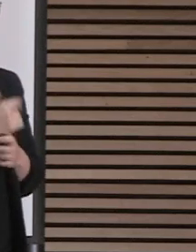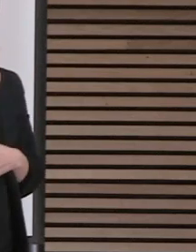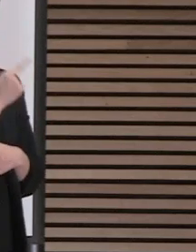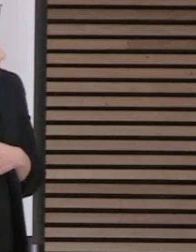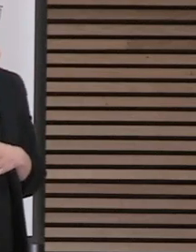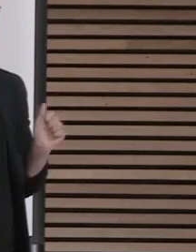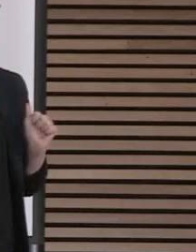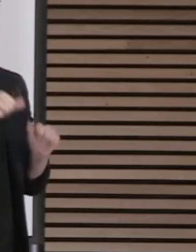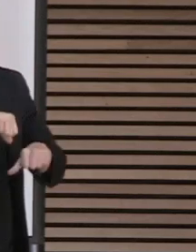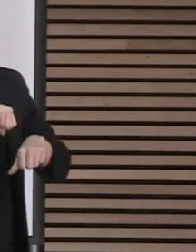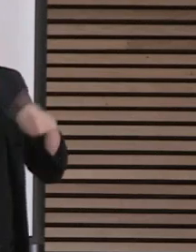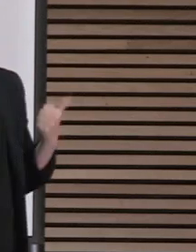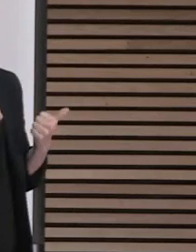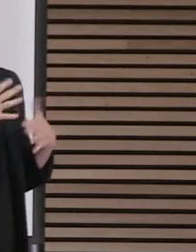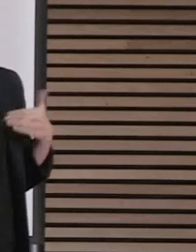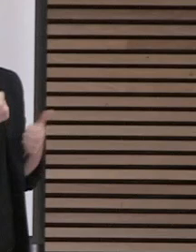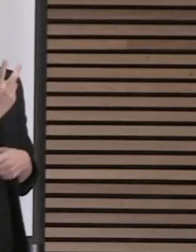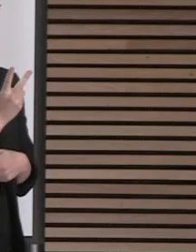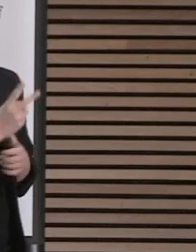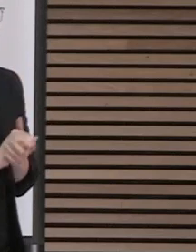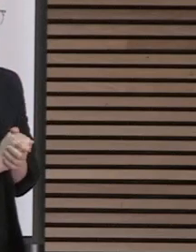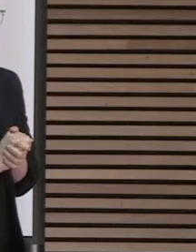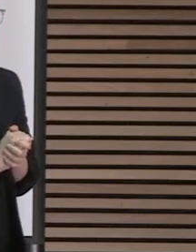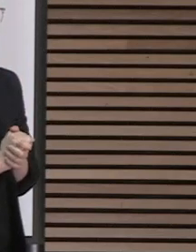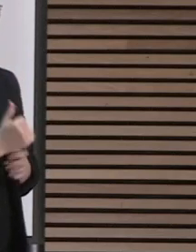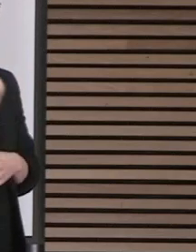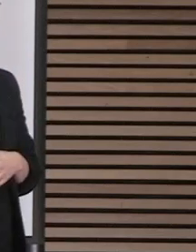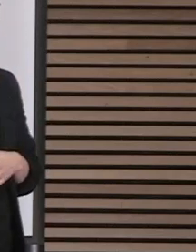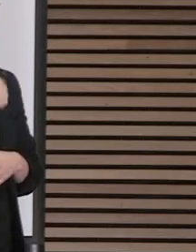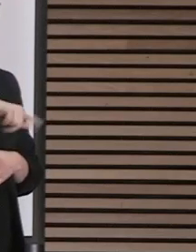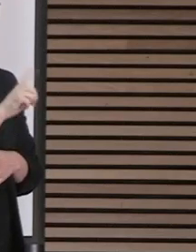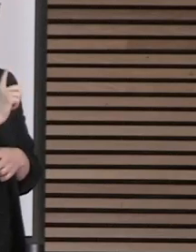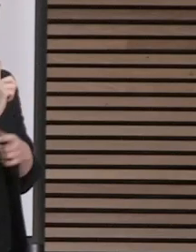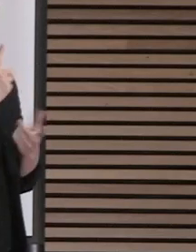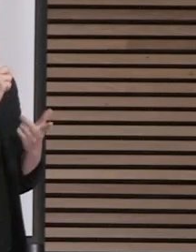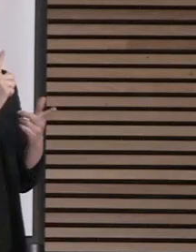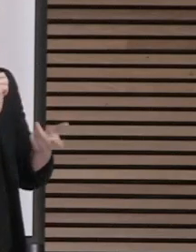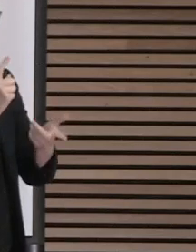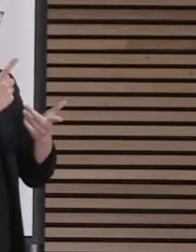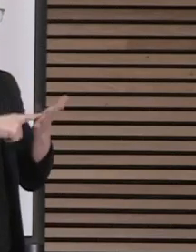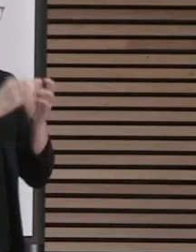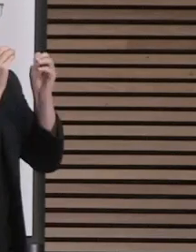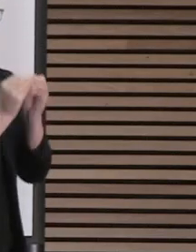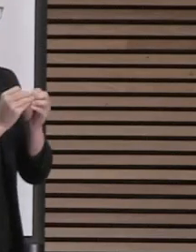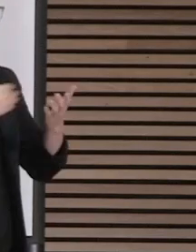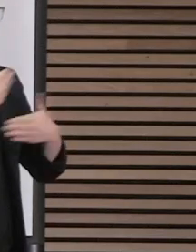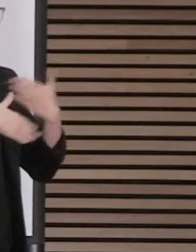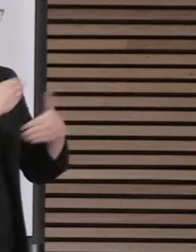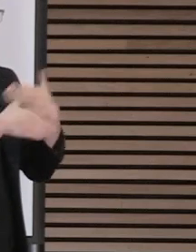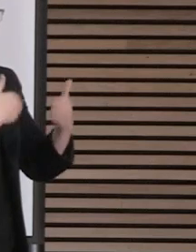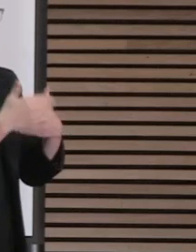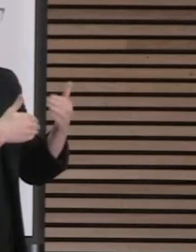1,363 me te. Koina te nama e